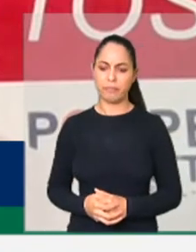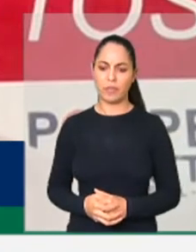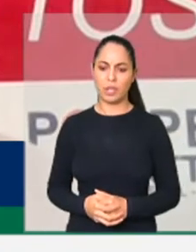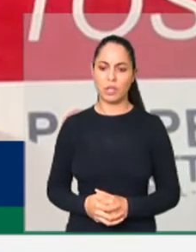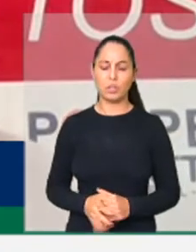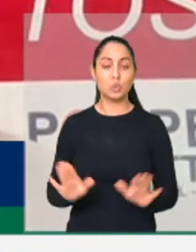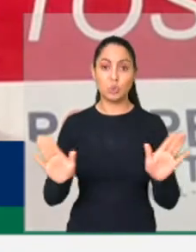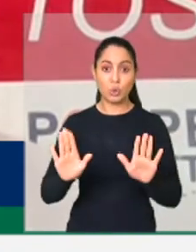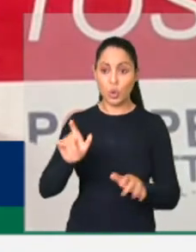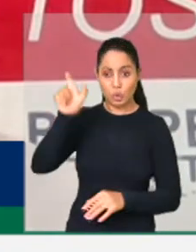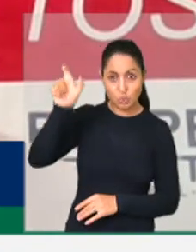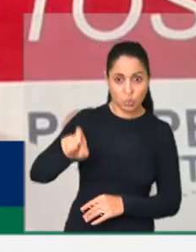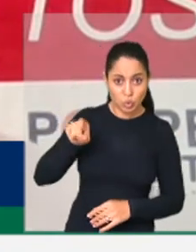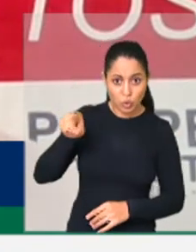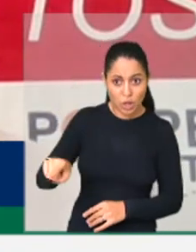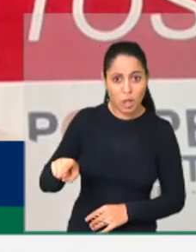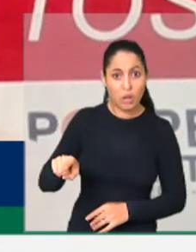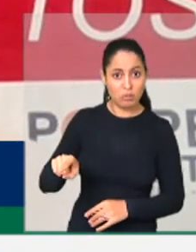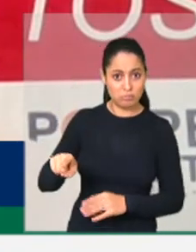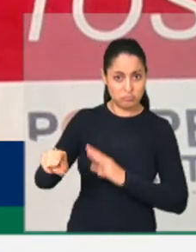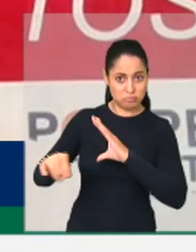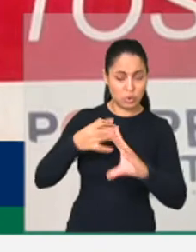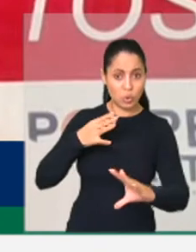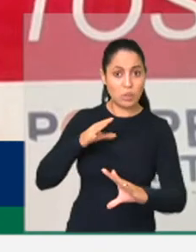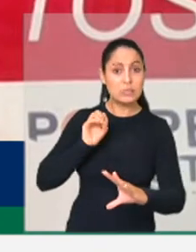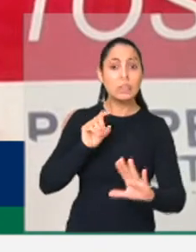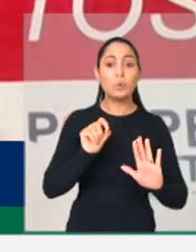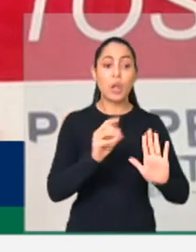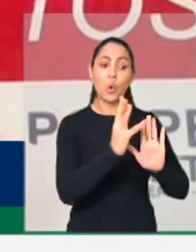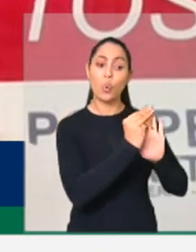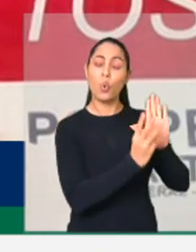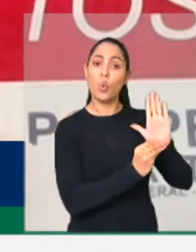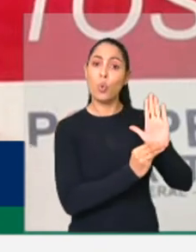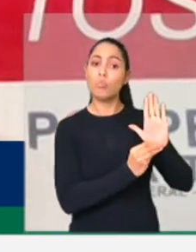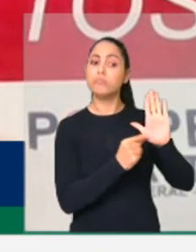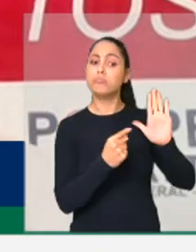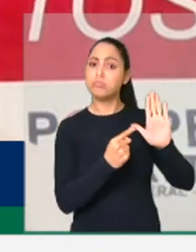CIRCUNSTÂNCIAS E DA REALIDADE POSTA DOS FUNDOS CONSTITUCIONAIS DAÍDO NORTE, DO NORDESTE E DO CENTRO-OESTE.